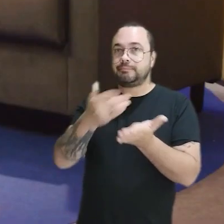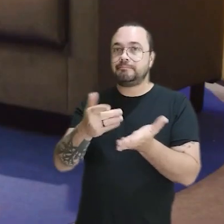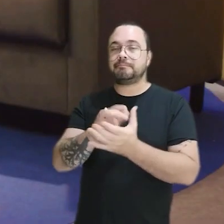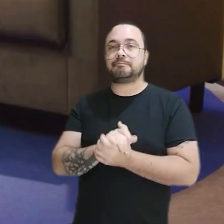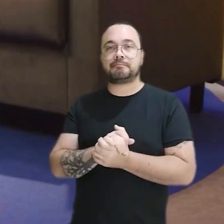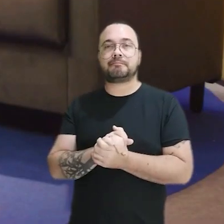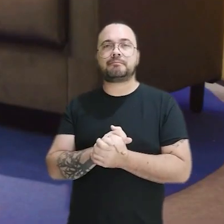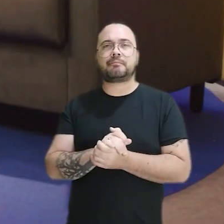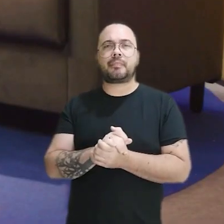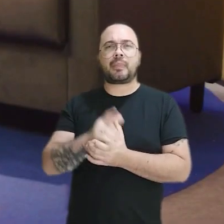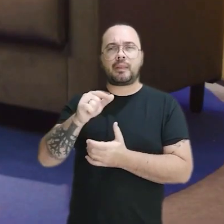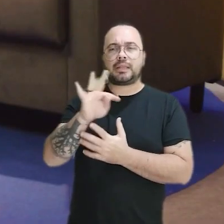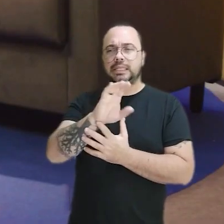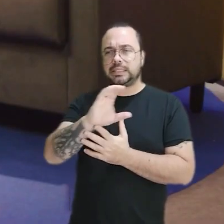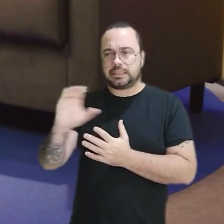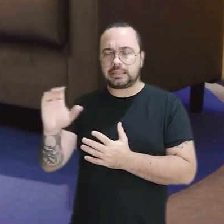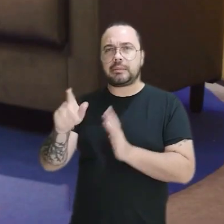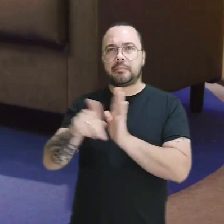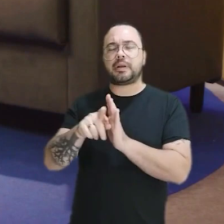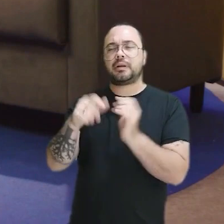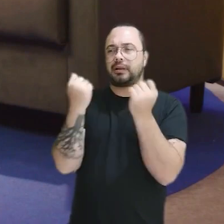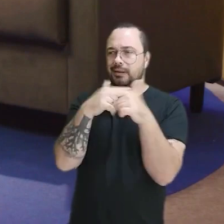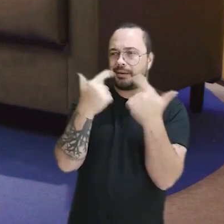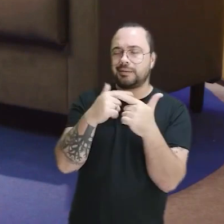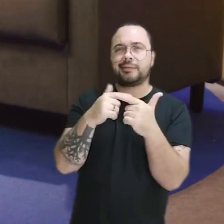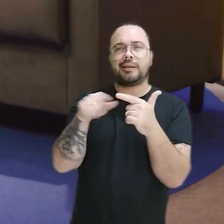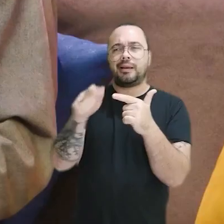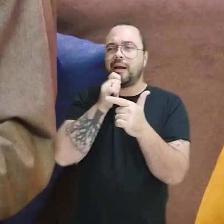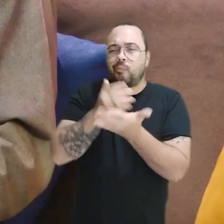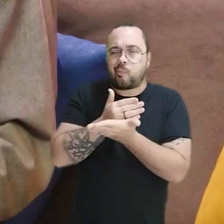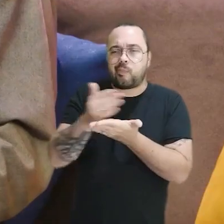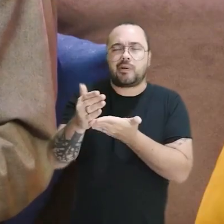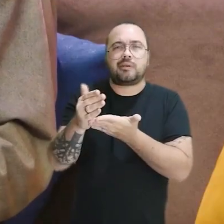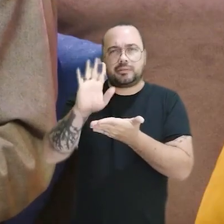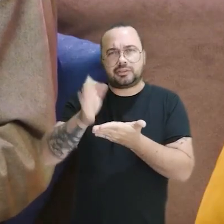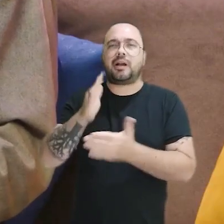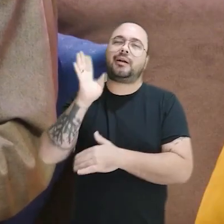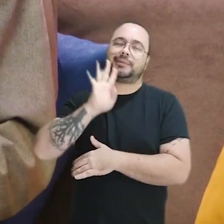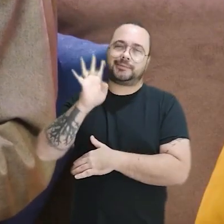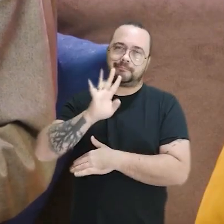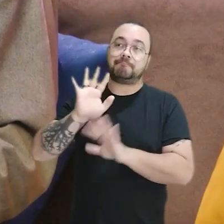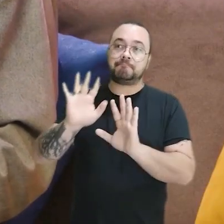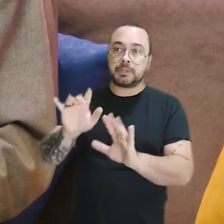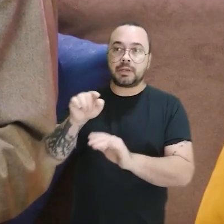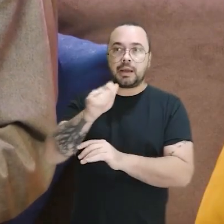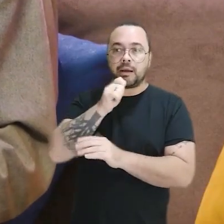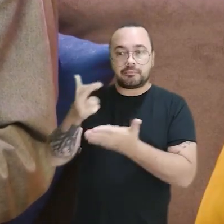Ainda é um TCC da comédia, assim. Ela é uma coisa muito embrionária ainda. Ela já é legal e ela... eu acho que ela tem espaço ainda